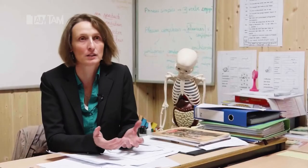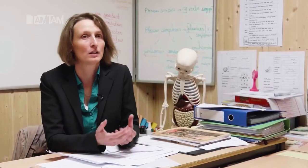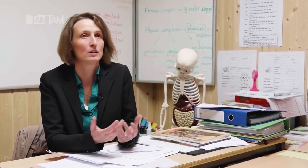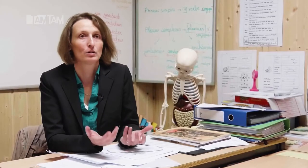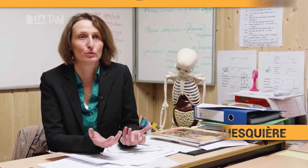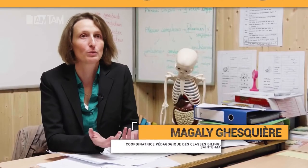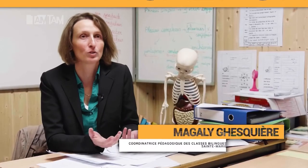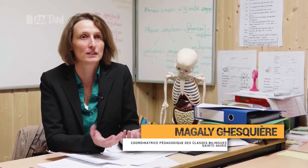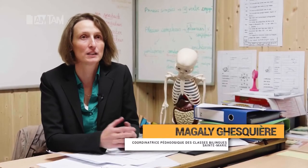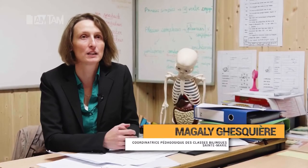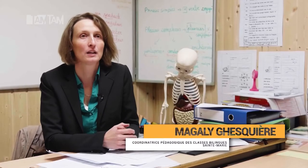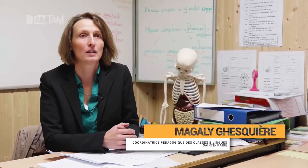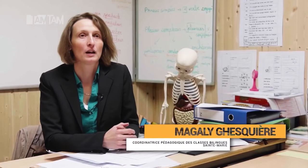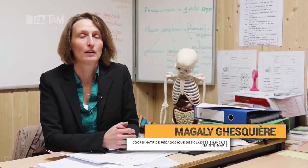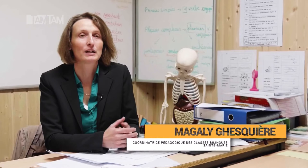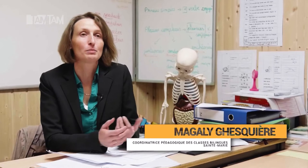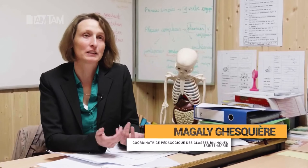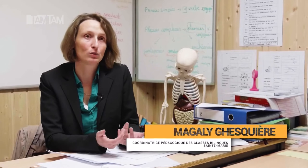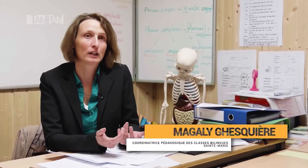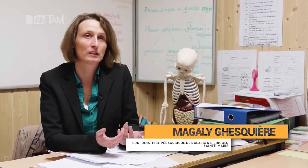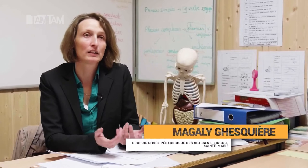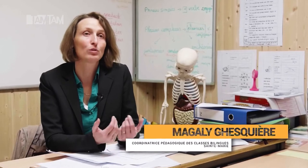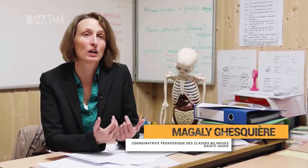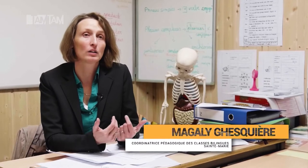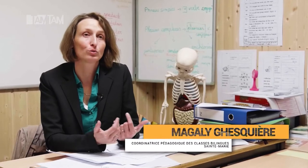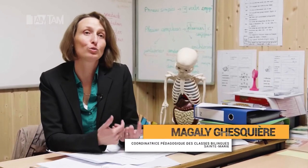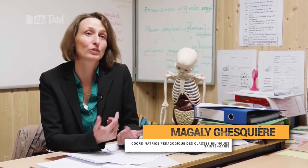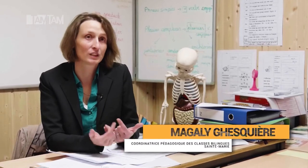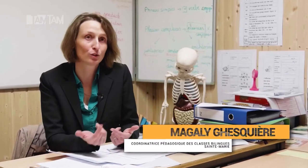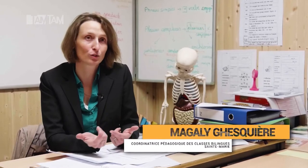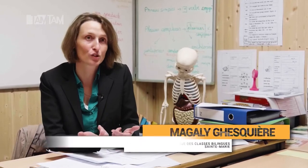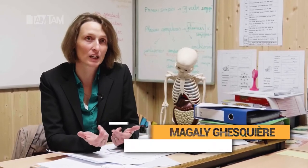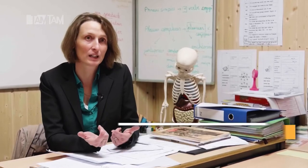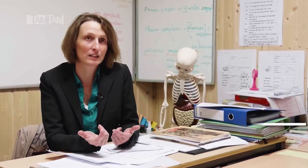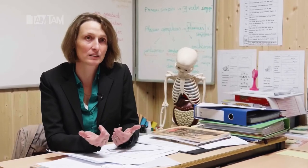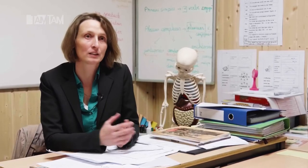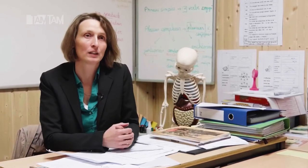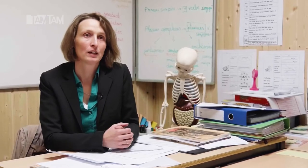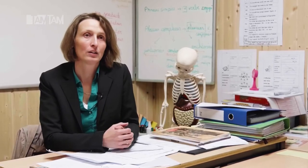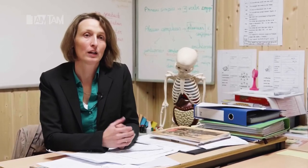classiques avec la particularité d'avoir deux enseignants dans chaque classe : un enseignant qui